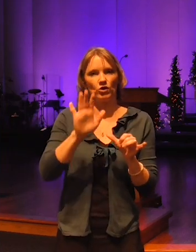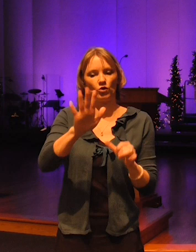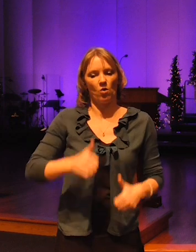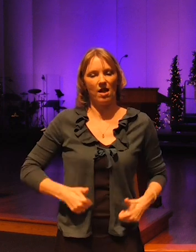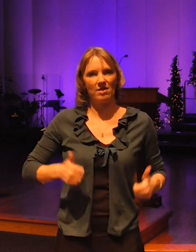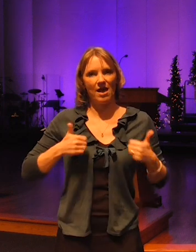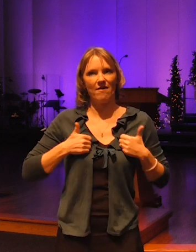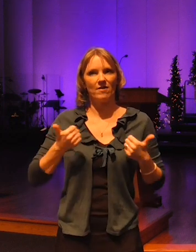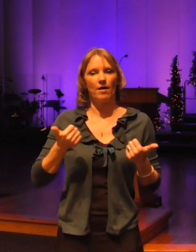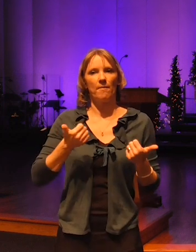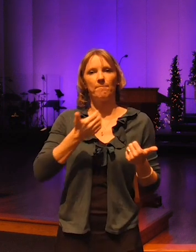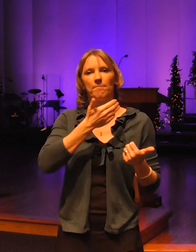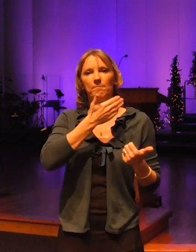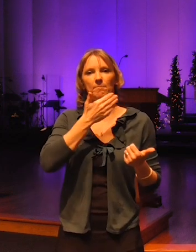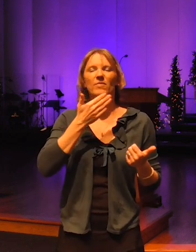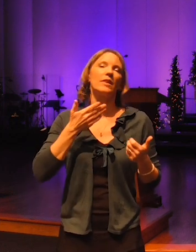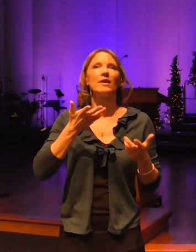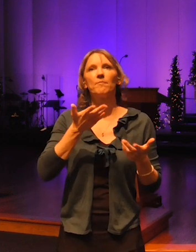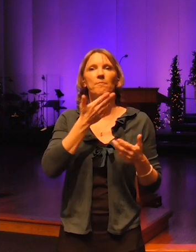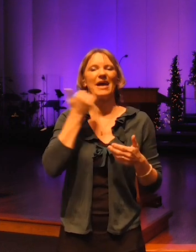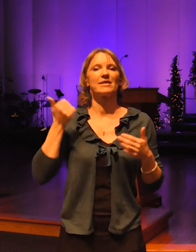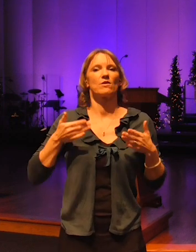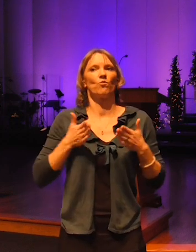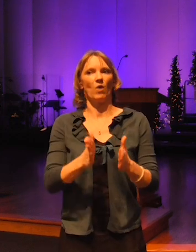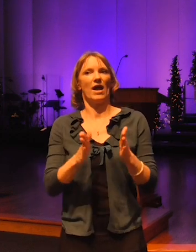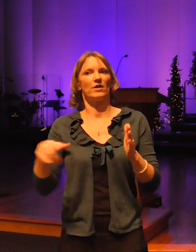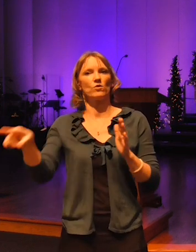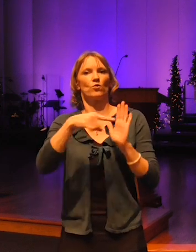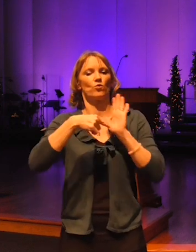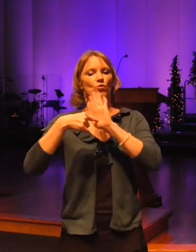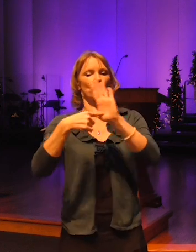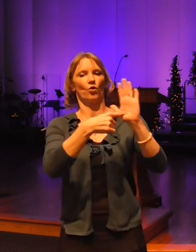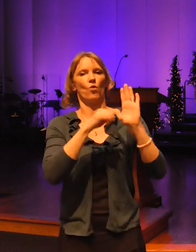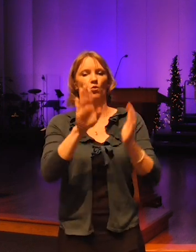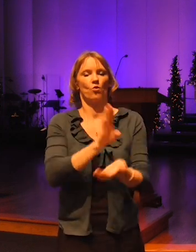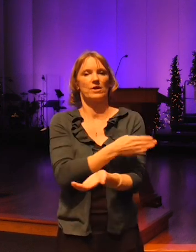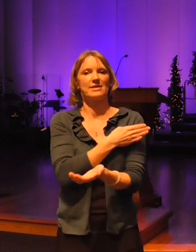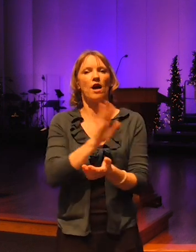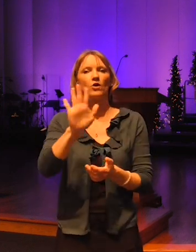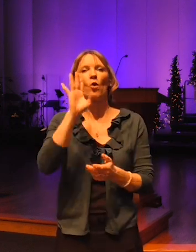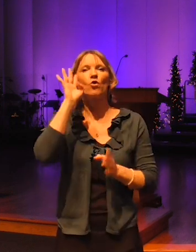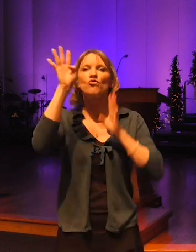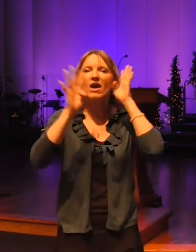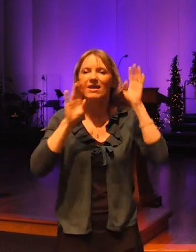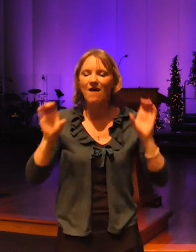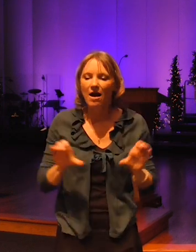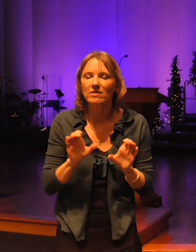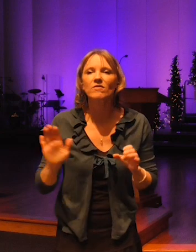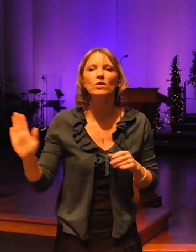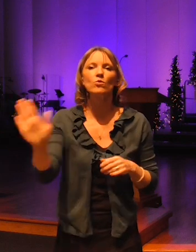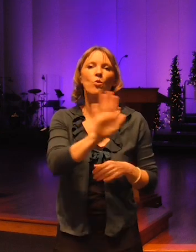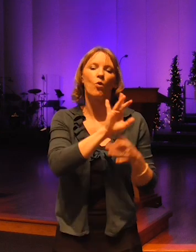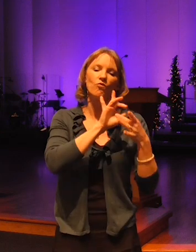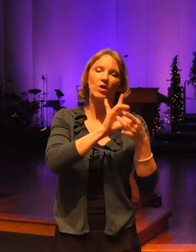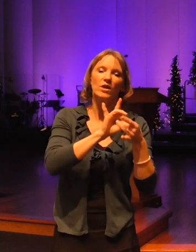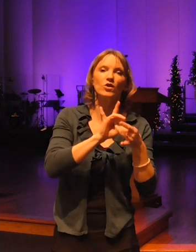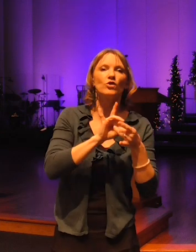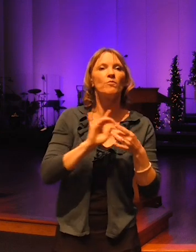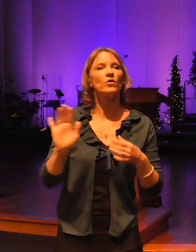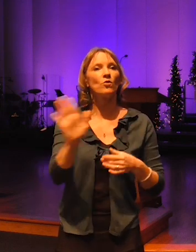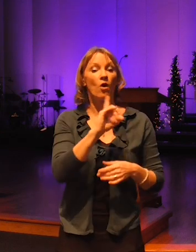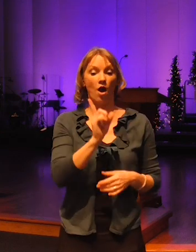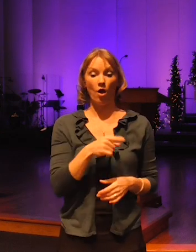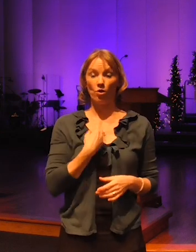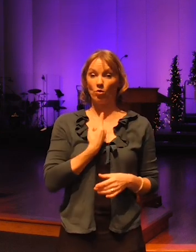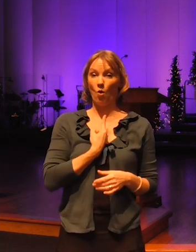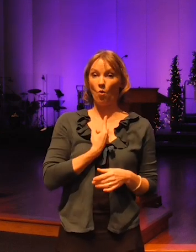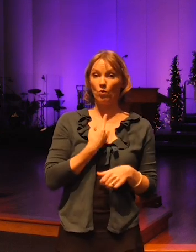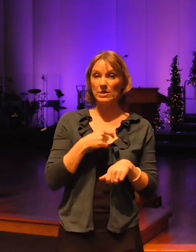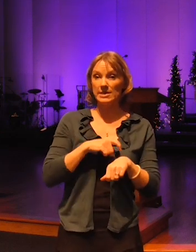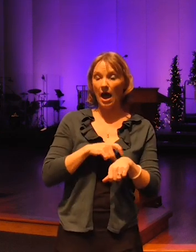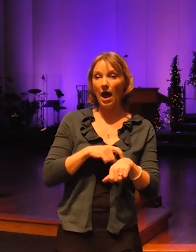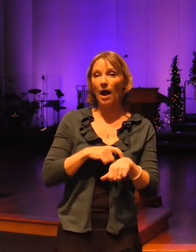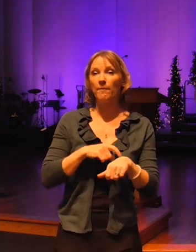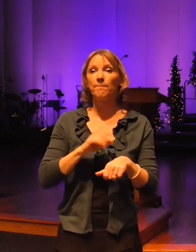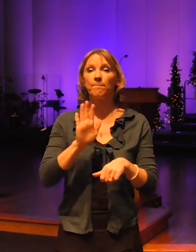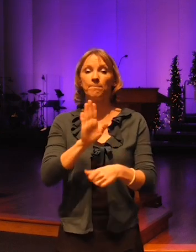canción, las actividades creativas, las relaciones al mismo tiempo, la música que escucha